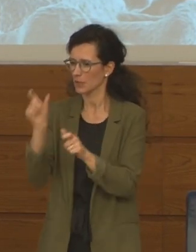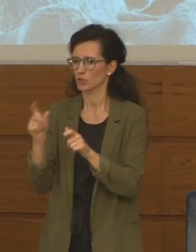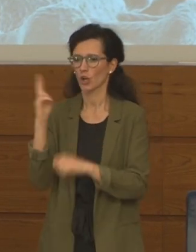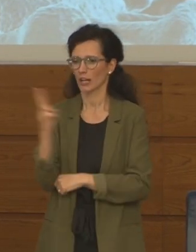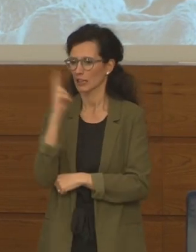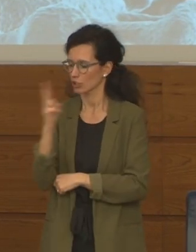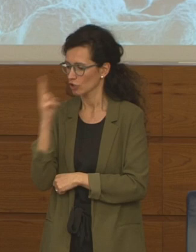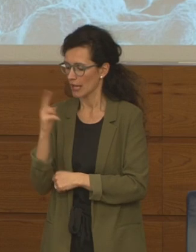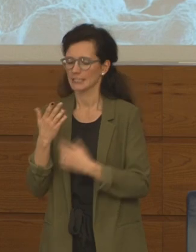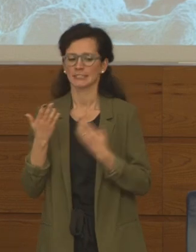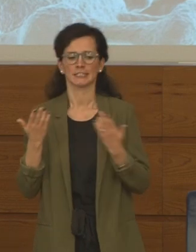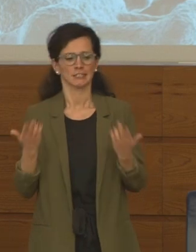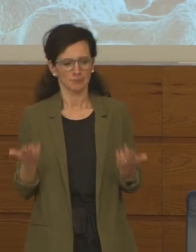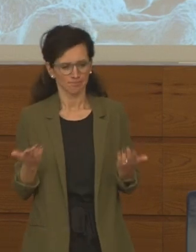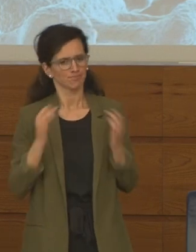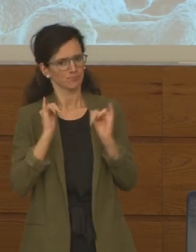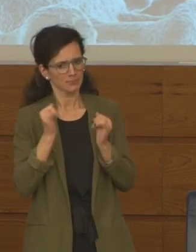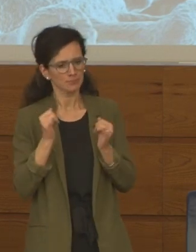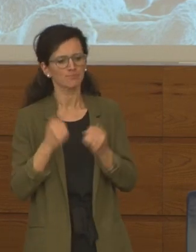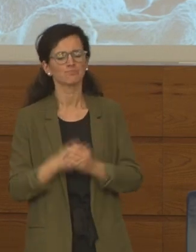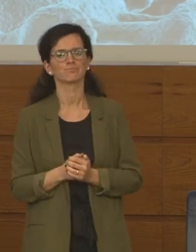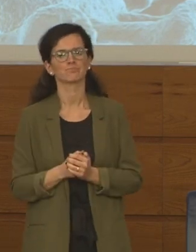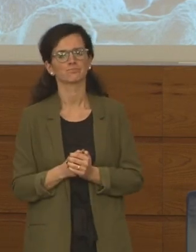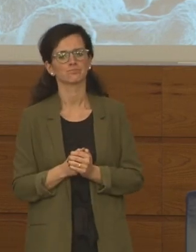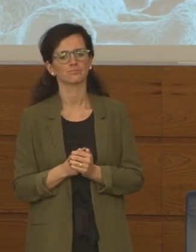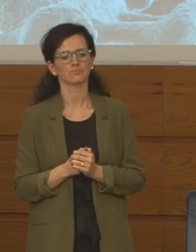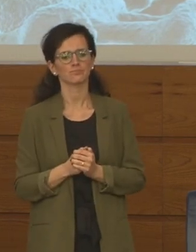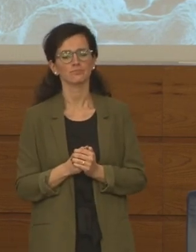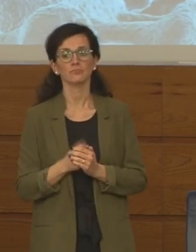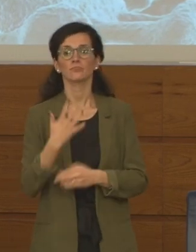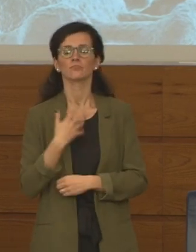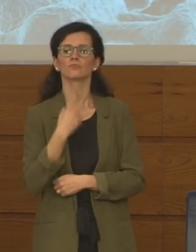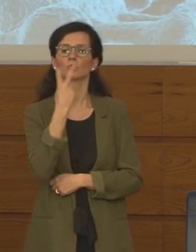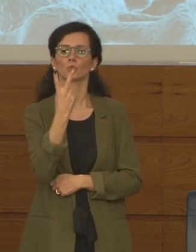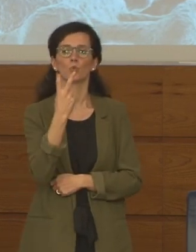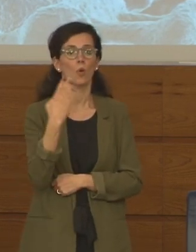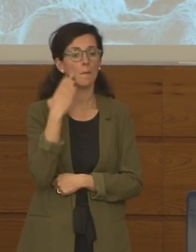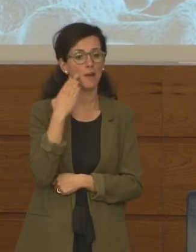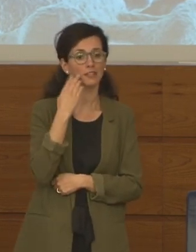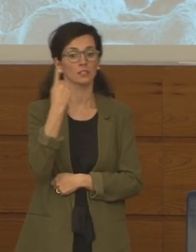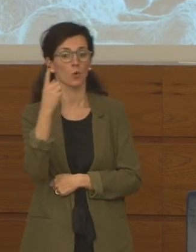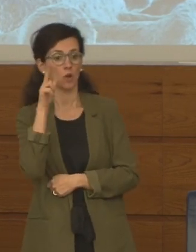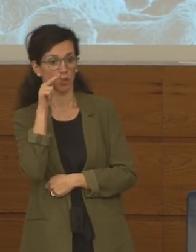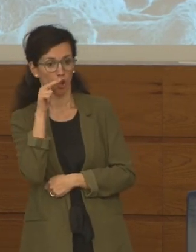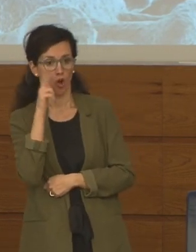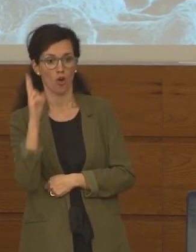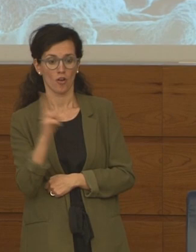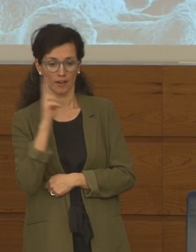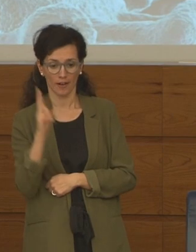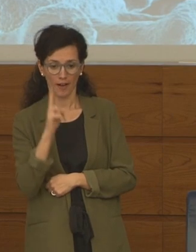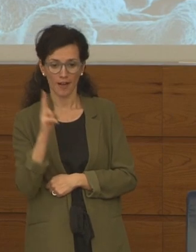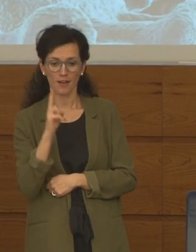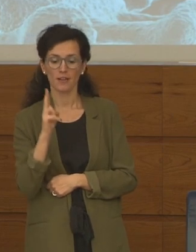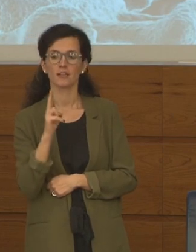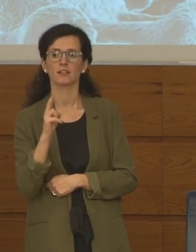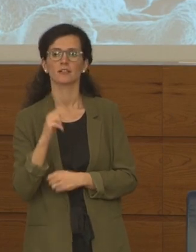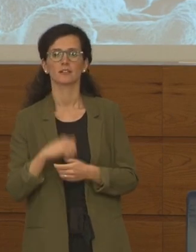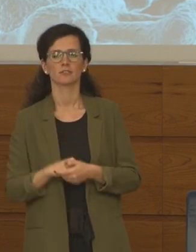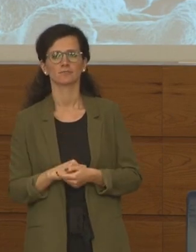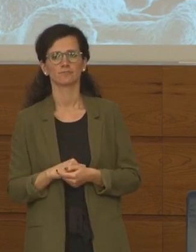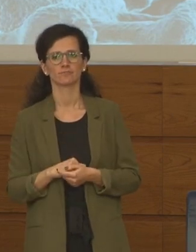Si tratta di due maschi e una donna,